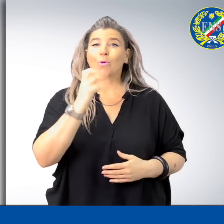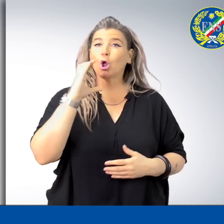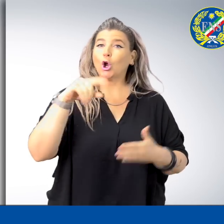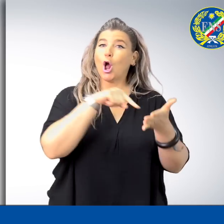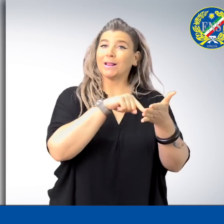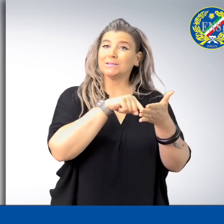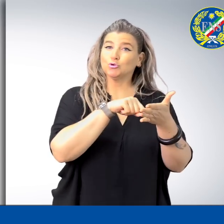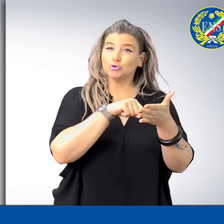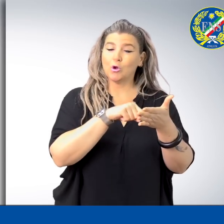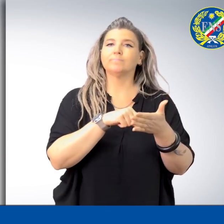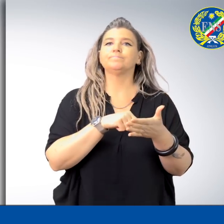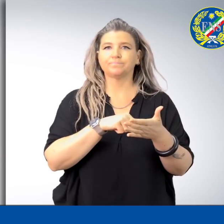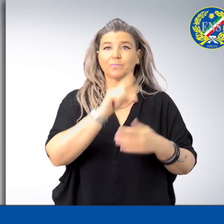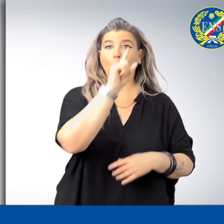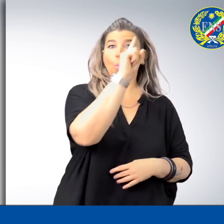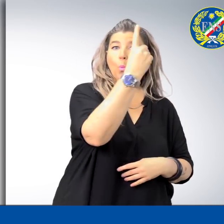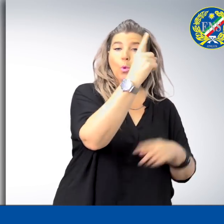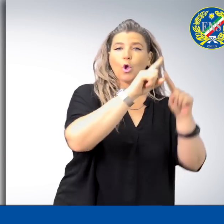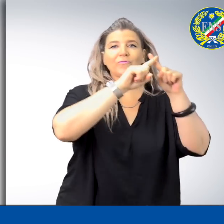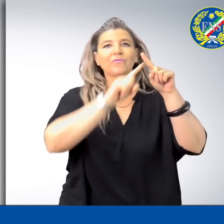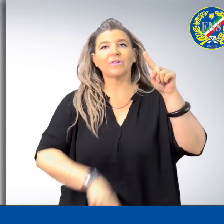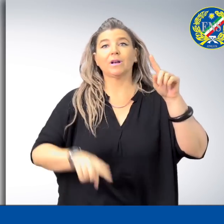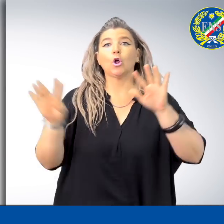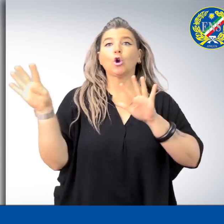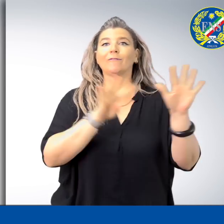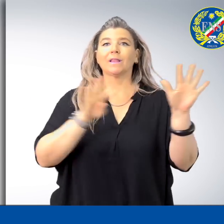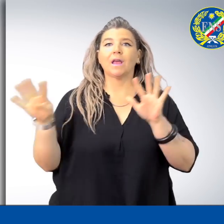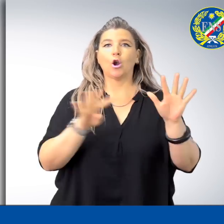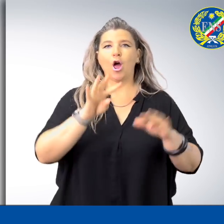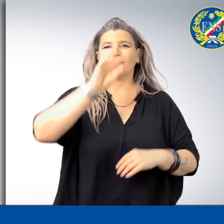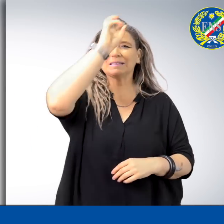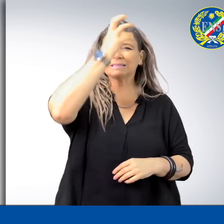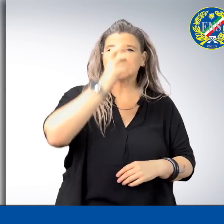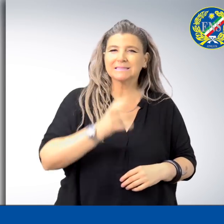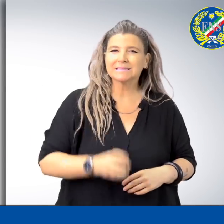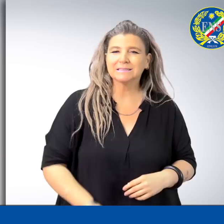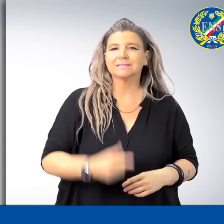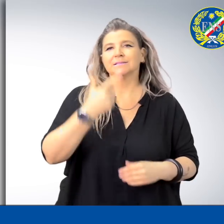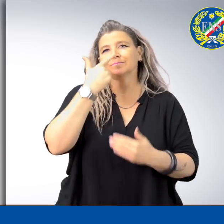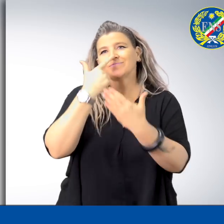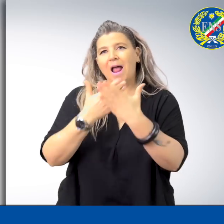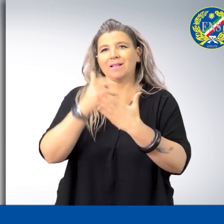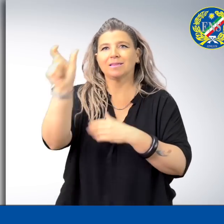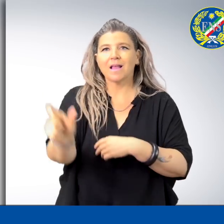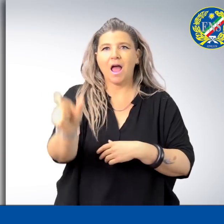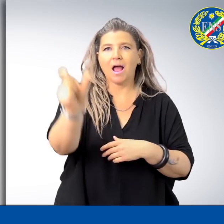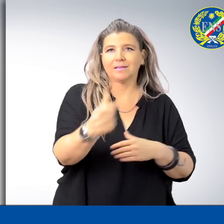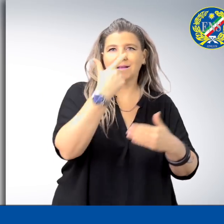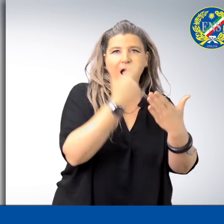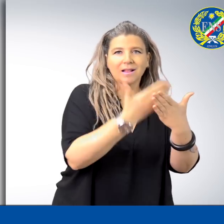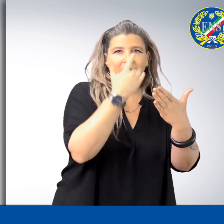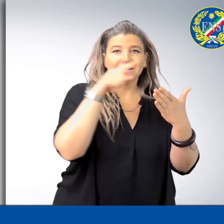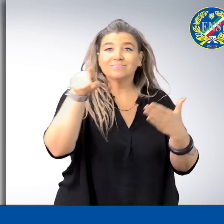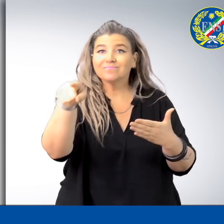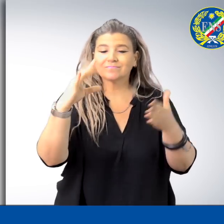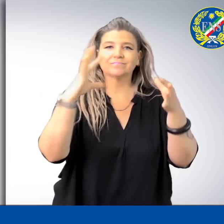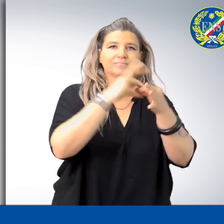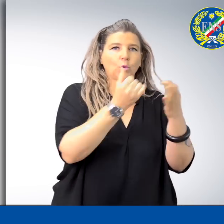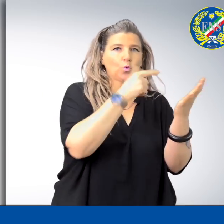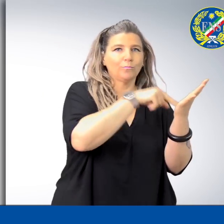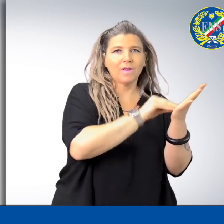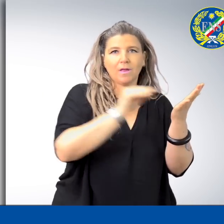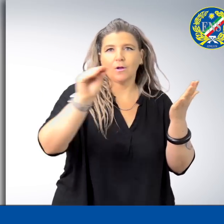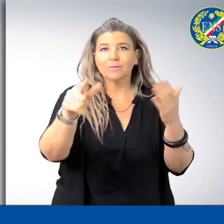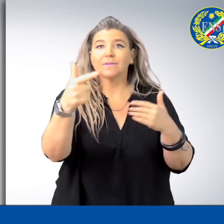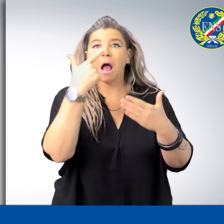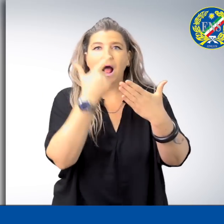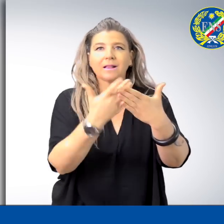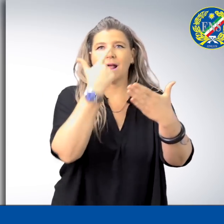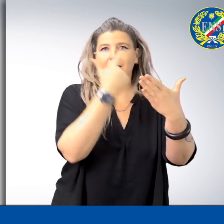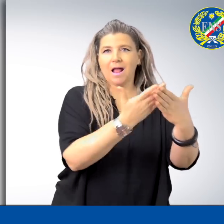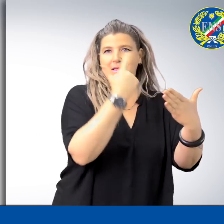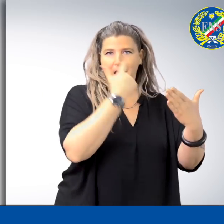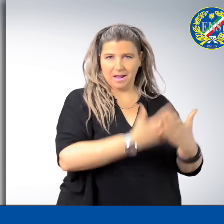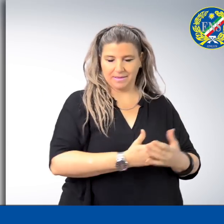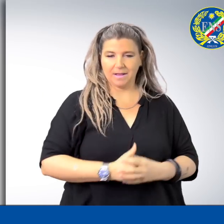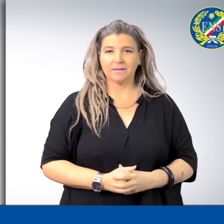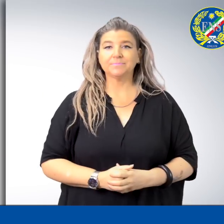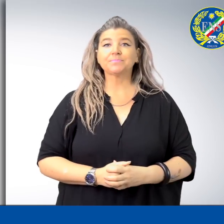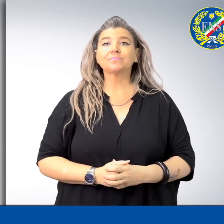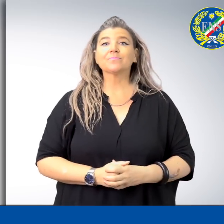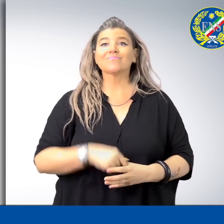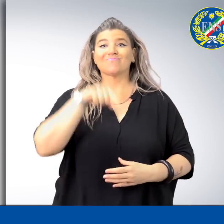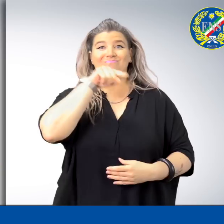La nuova lista dei codici da 01 fino a 99, le descrizioni delle prescrizioni tecniche relative.